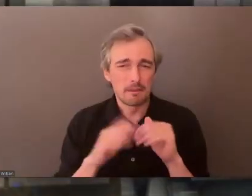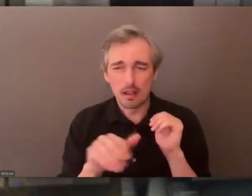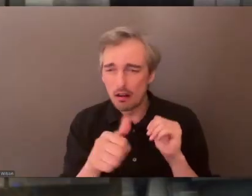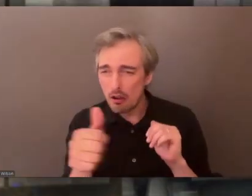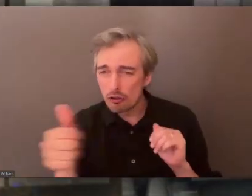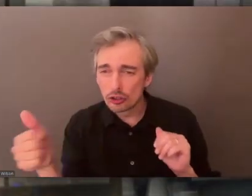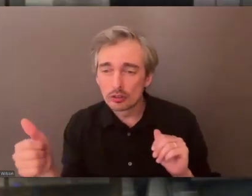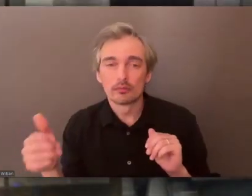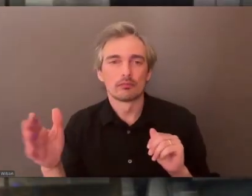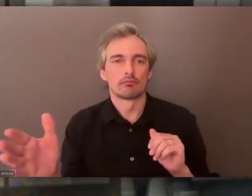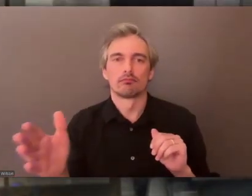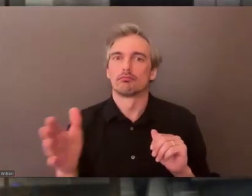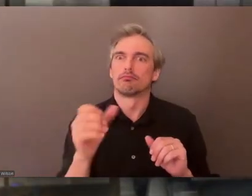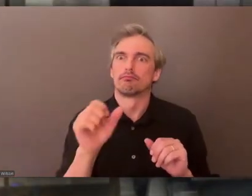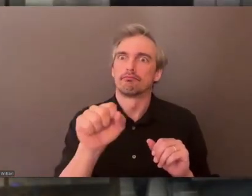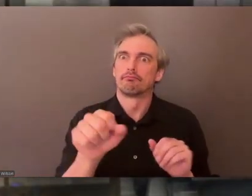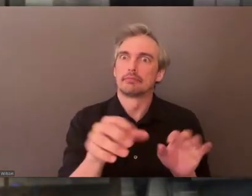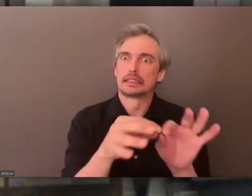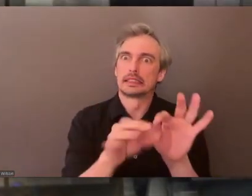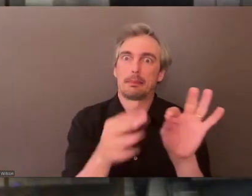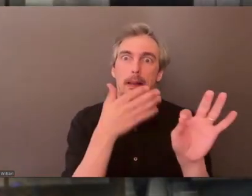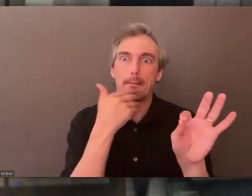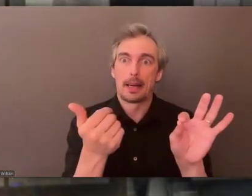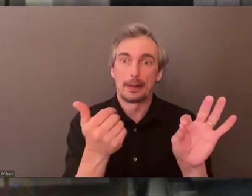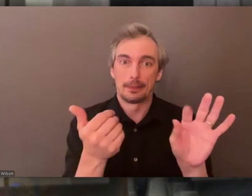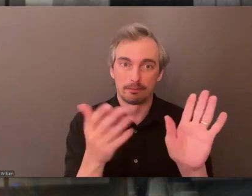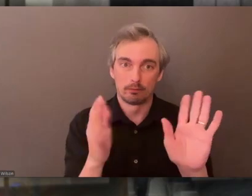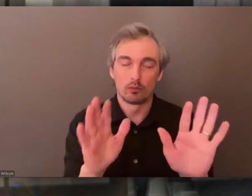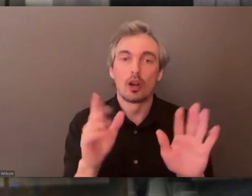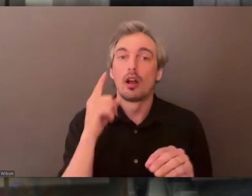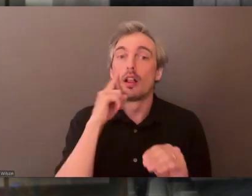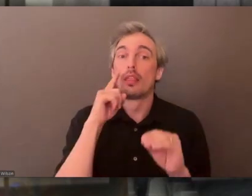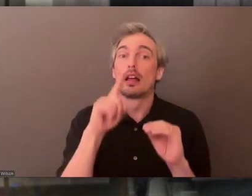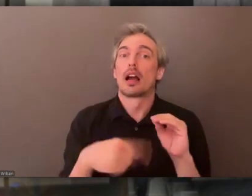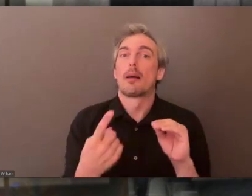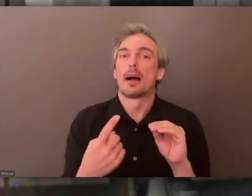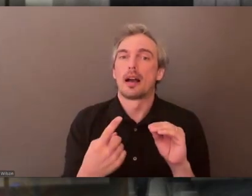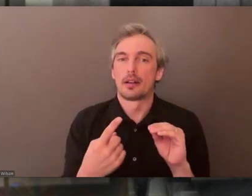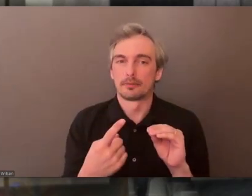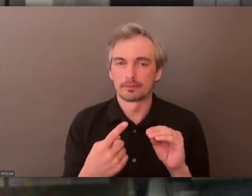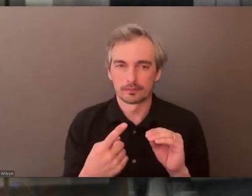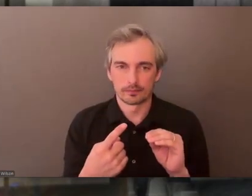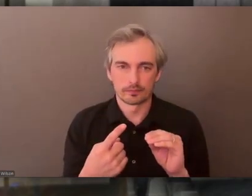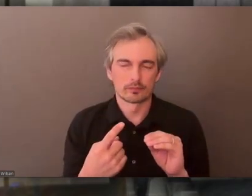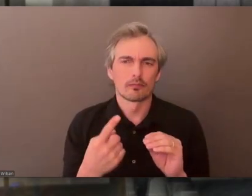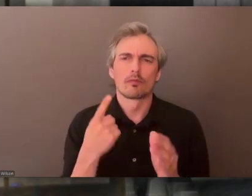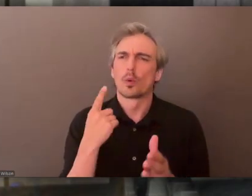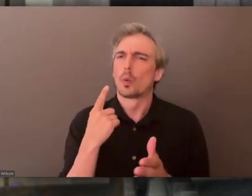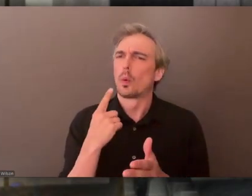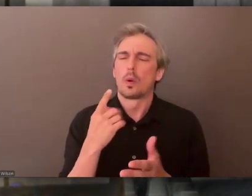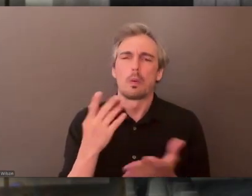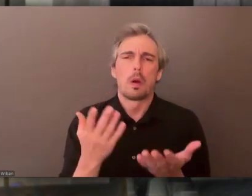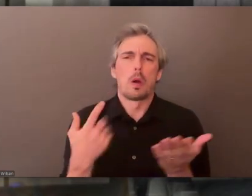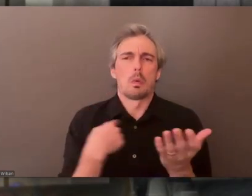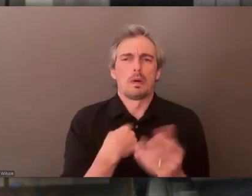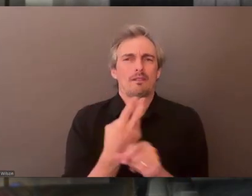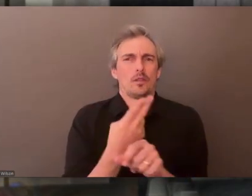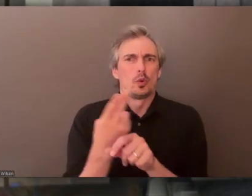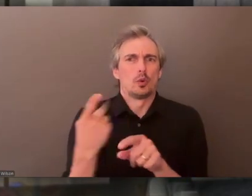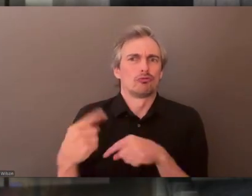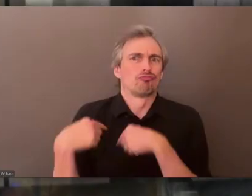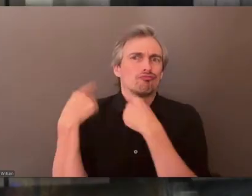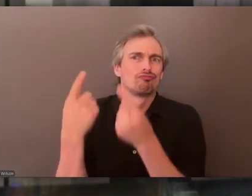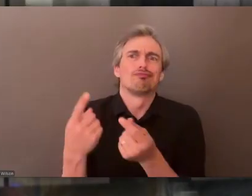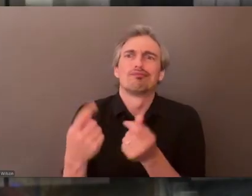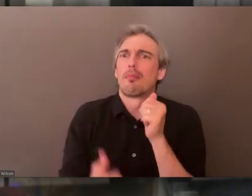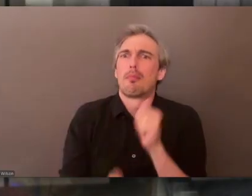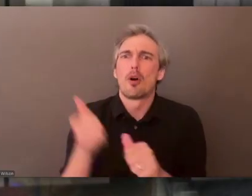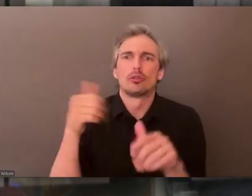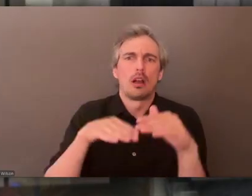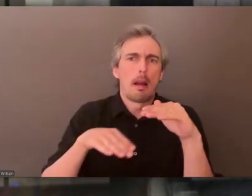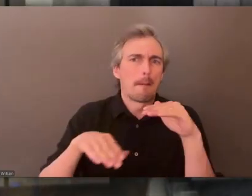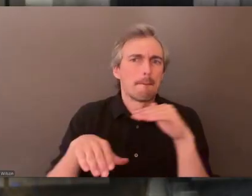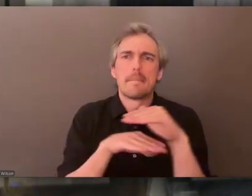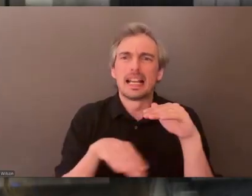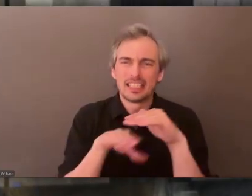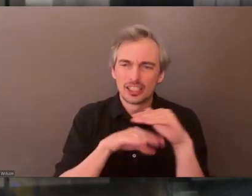ですから... 私たちが常に使ってきたチャ ートや、最も基本的なチャ ー トを考えると、線が十分に太い折れ線グラフや棒グラフが思い浮かびます。